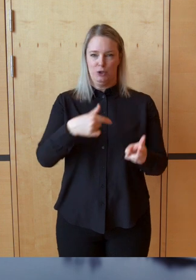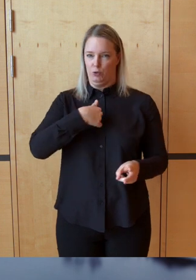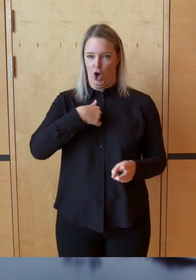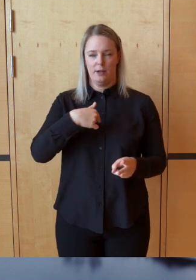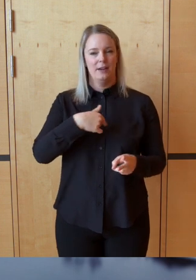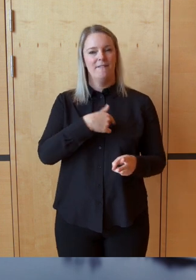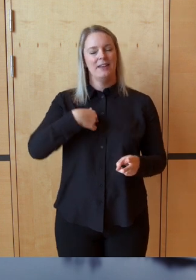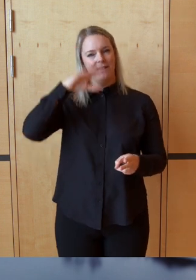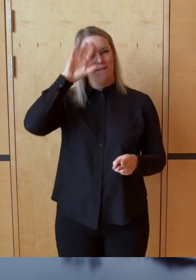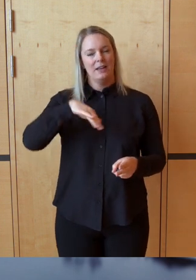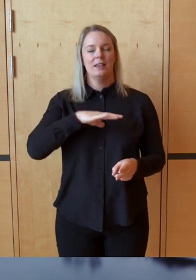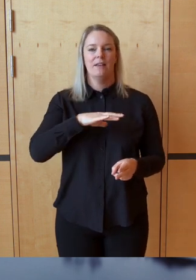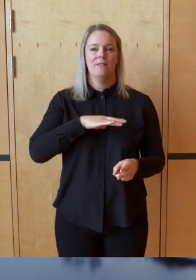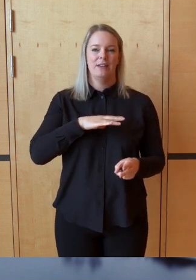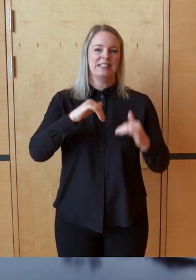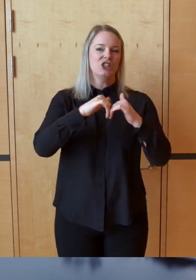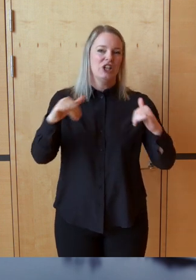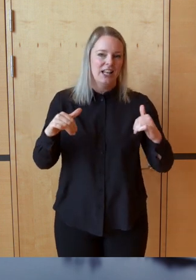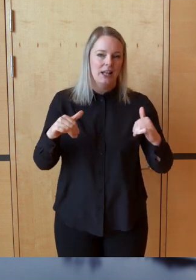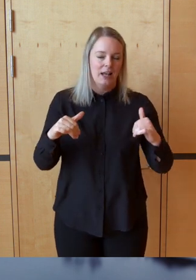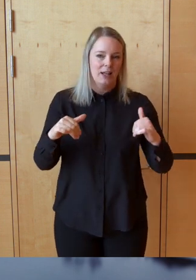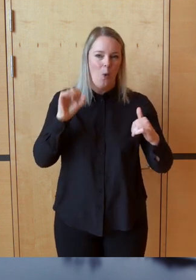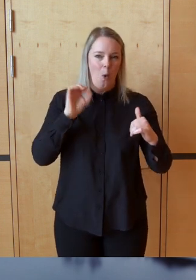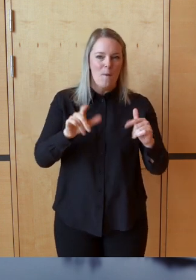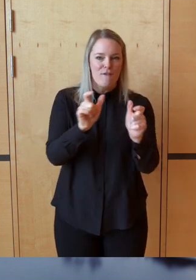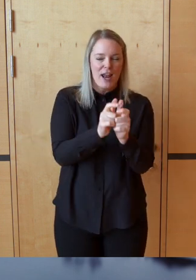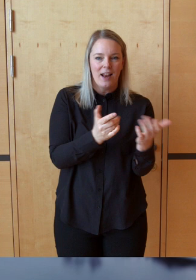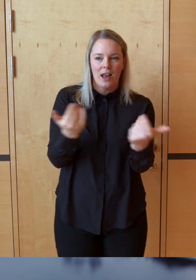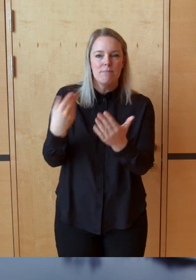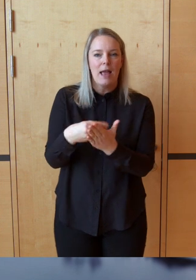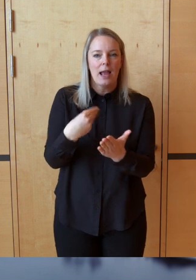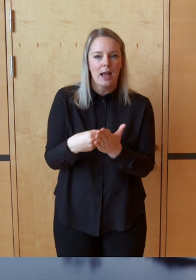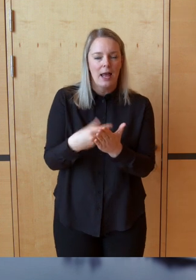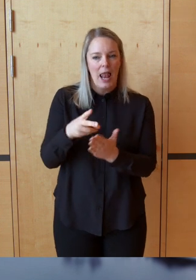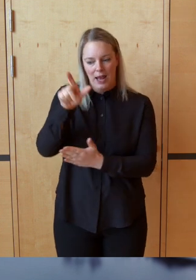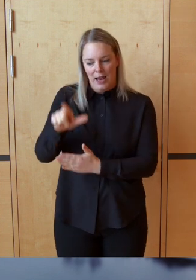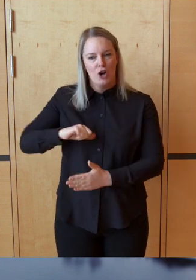Vet att det finns relevanta skillnader i de här frågorna Är du Du referera till om du ska vara